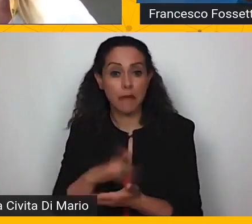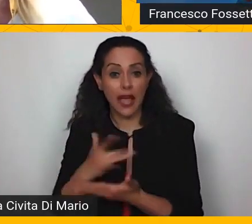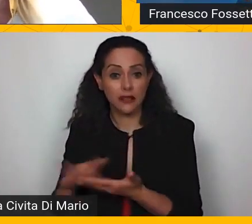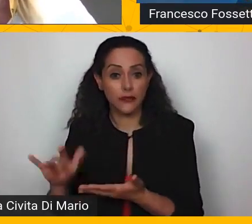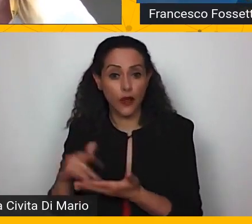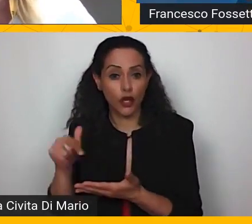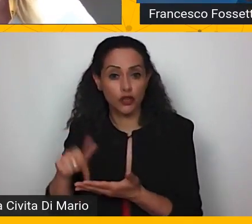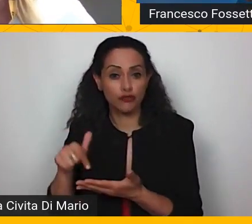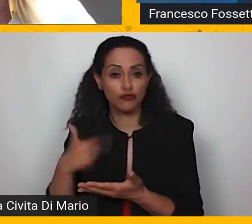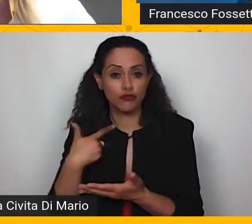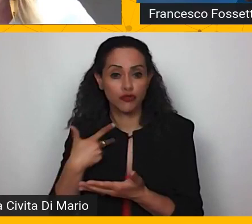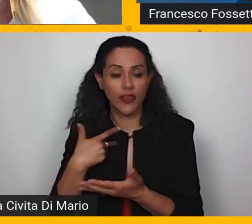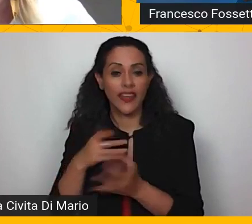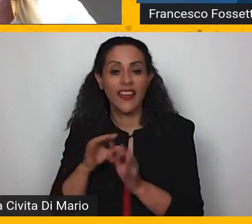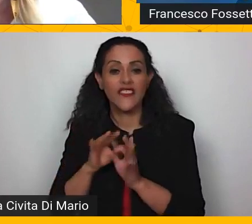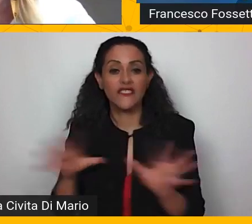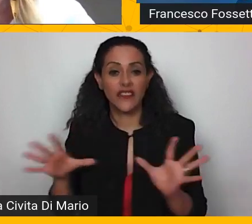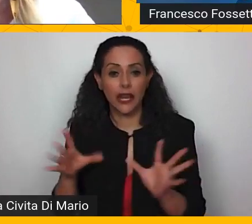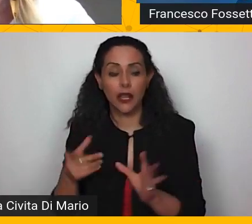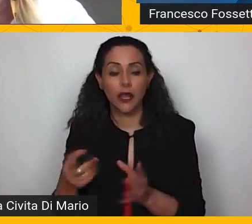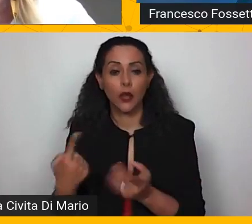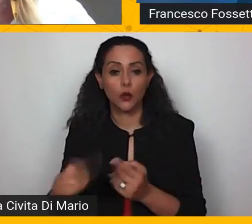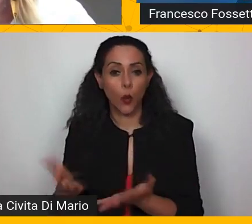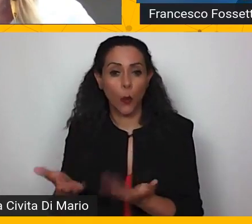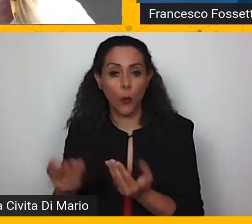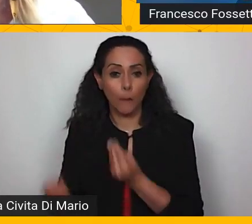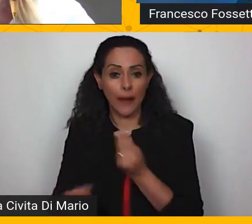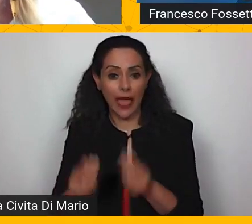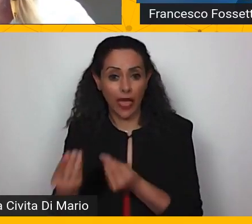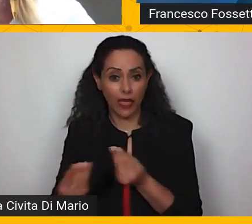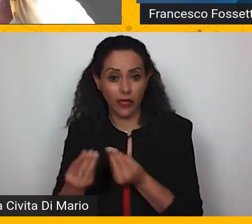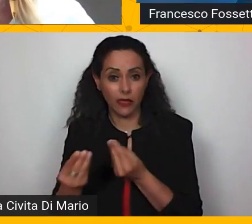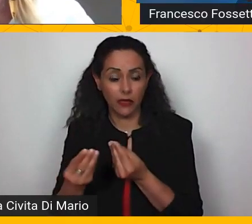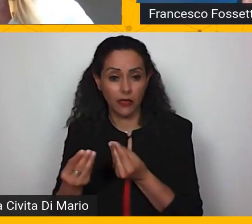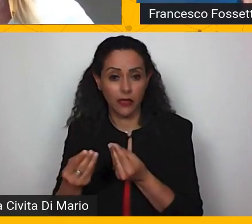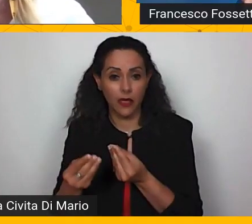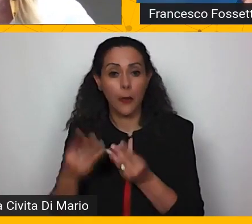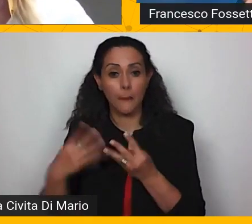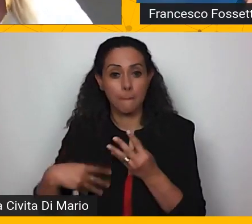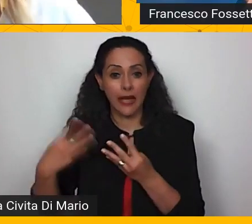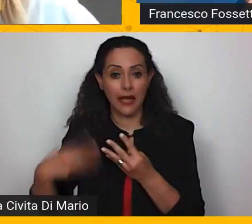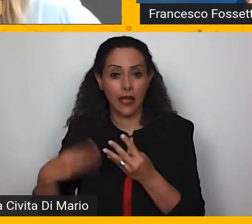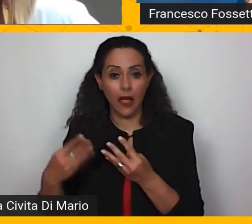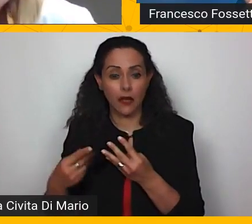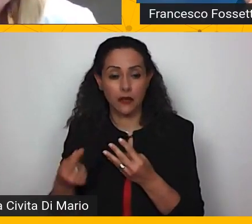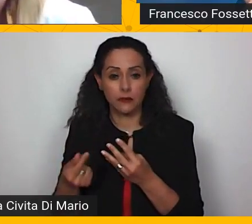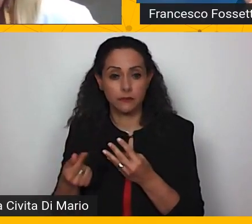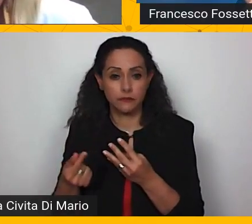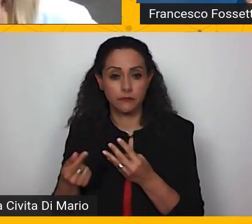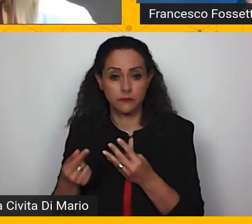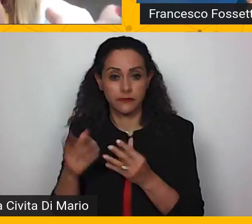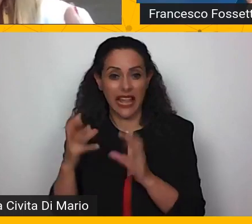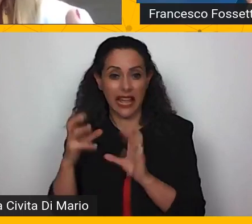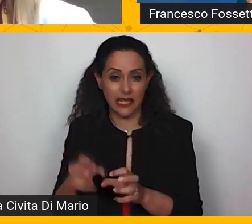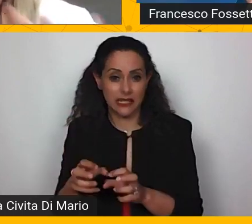ci sono tantissimi appunto cosiddetti free to play che poi hanno meccaniche di monetizzazione molto